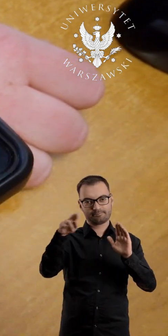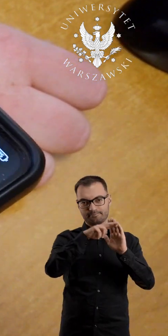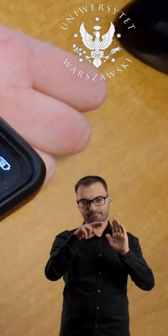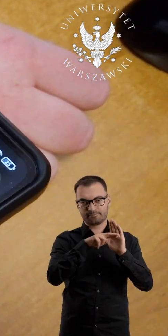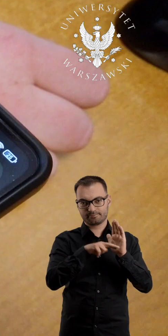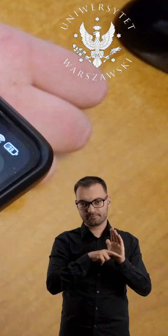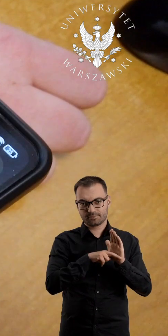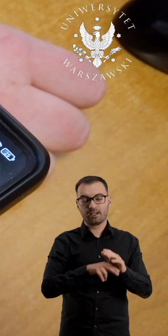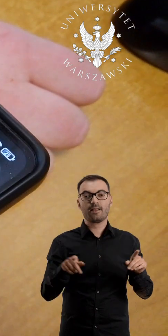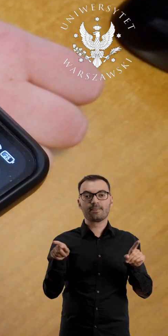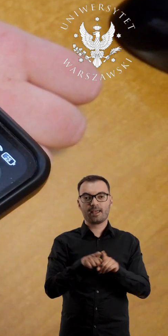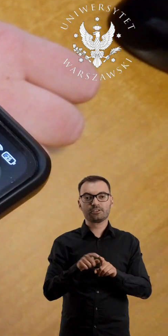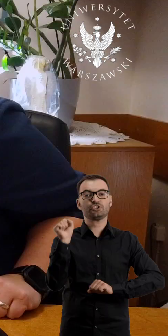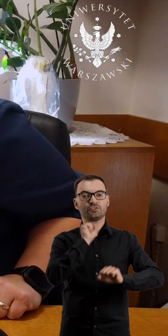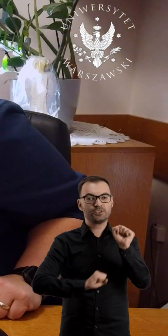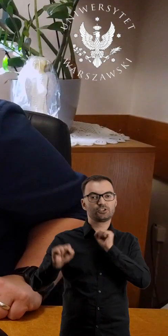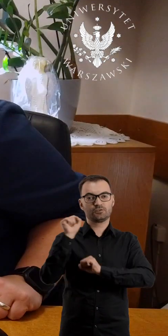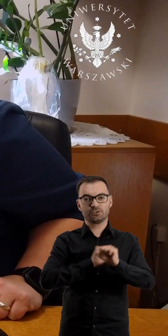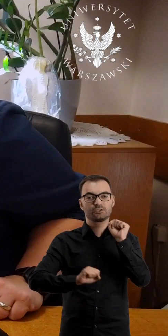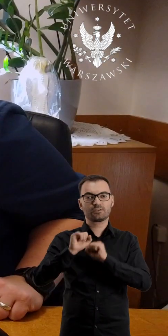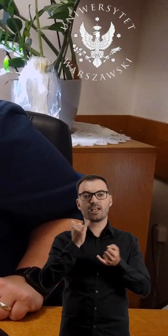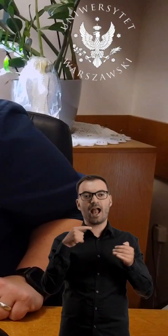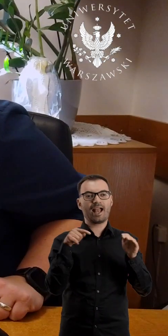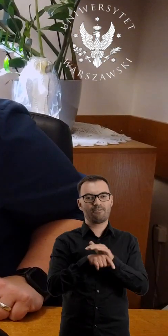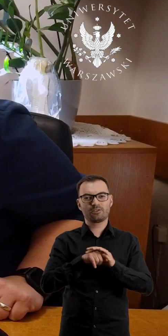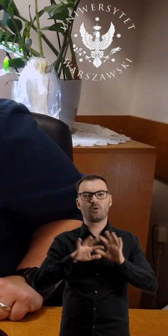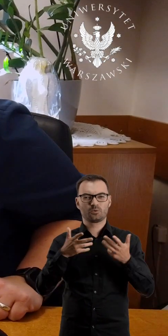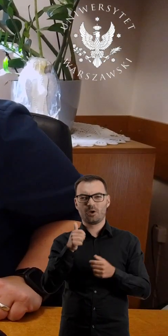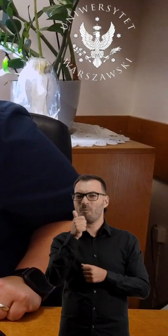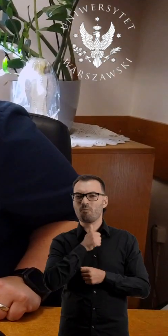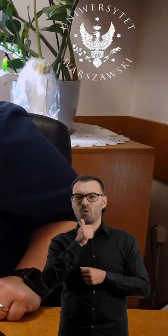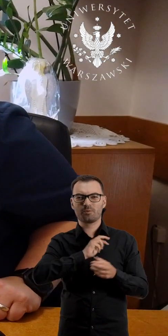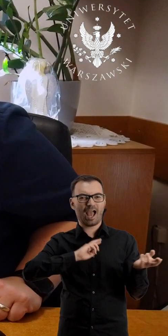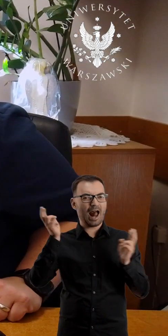a także wykonywanie ćwiczeń opuszczania budynków w trakcie próbnych alarmów.